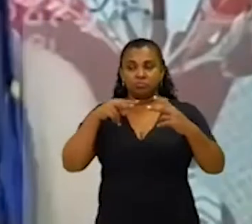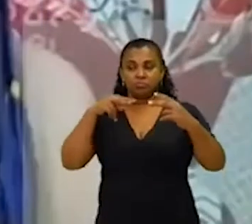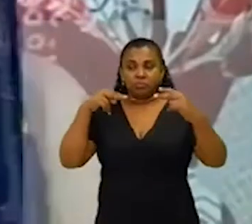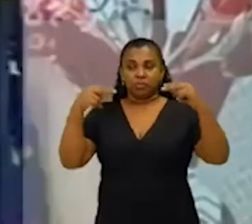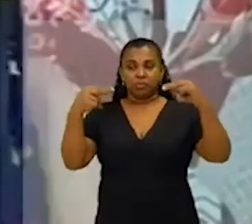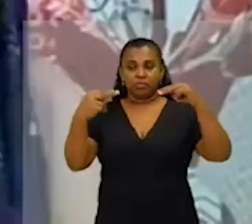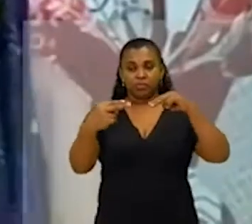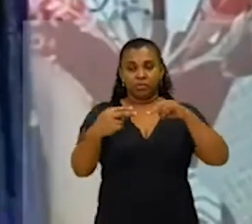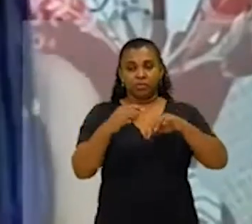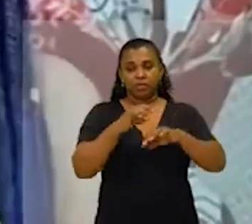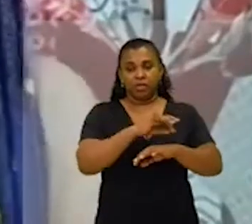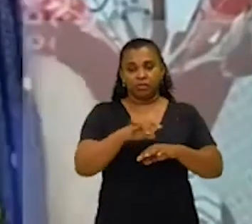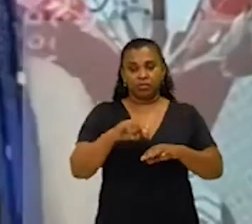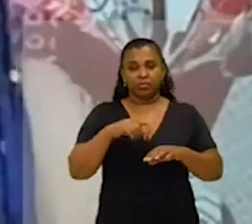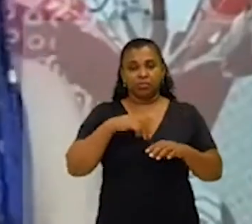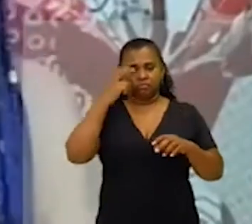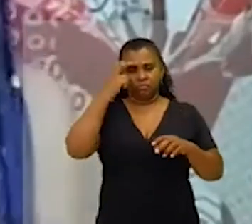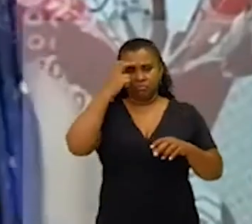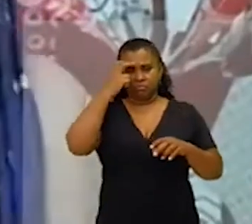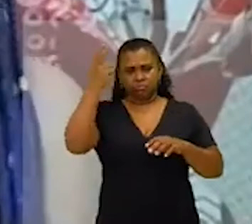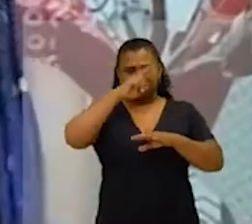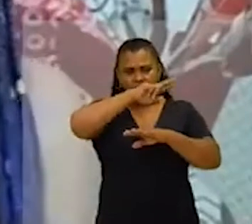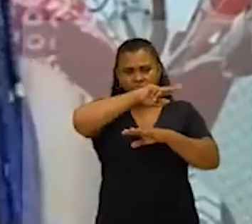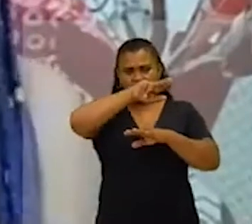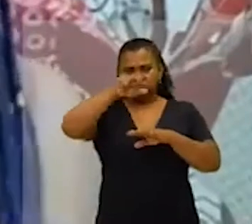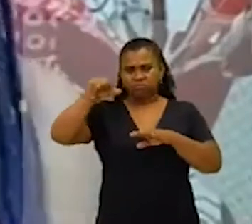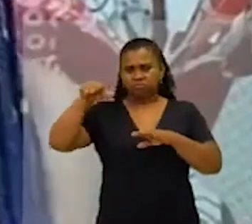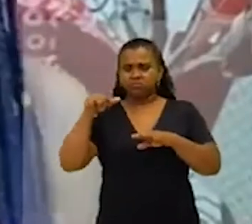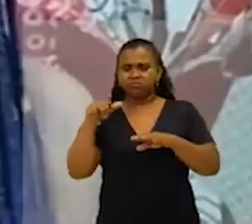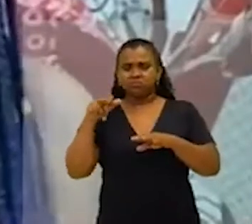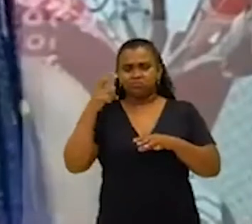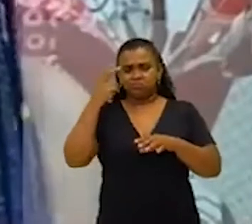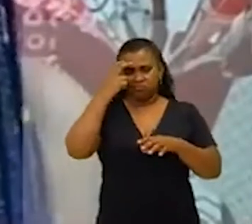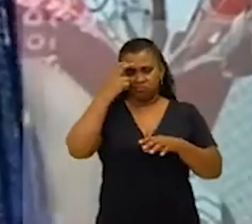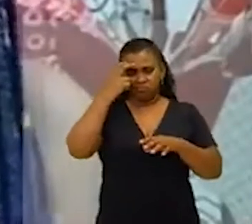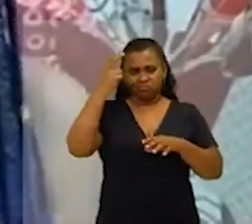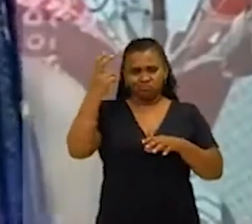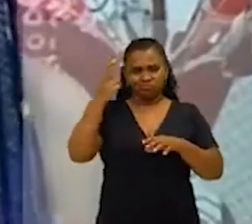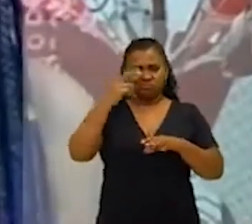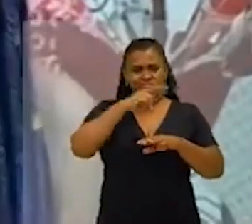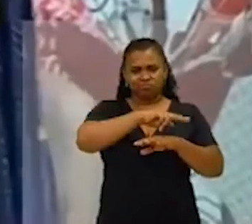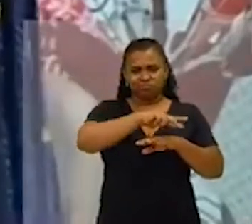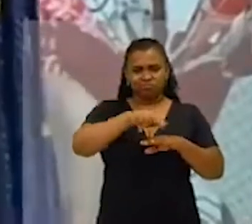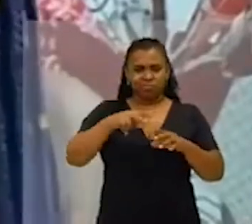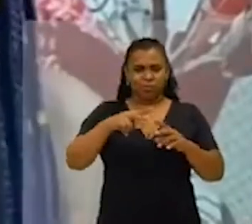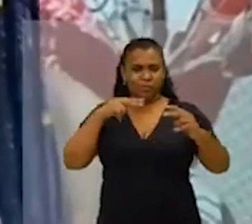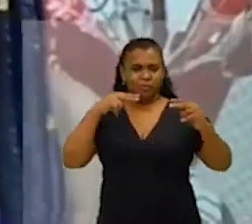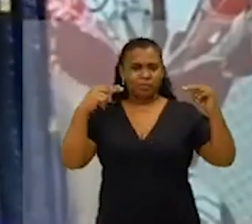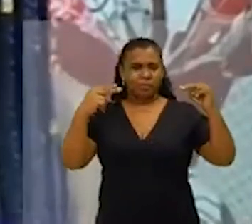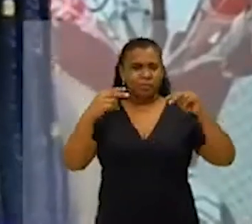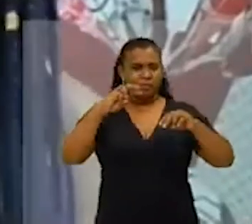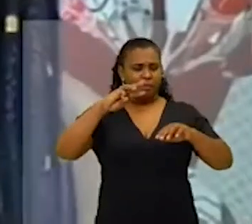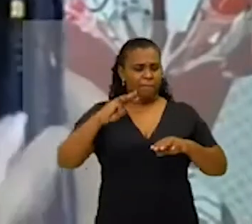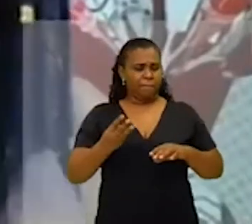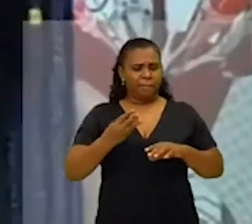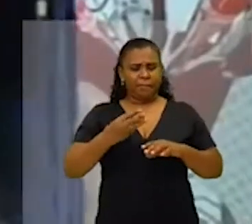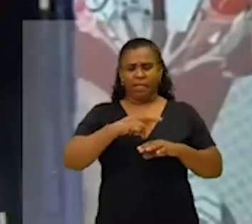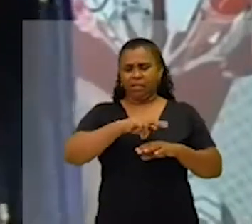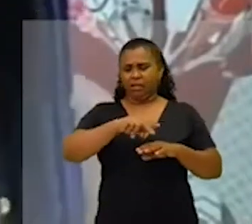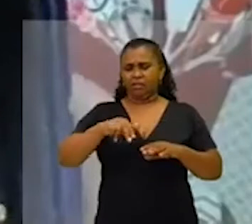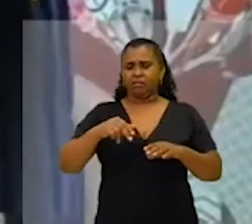multicultural nós vemos um país que cumprir milhares de é preciso estar presente desde